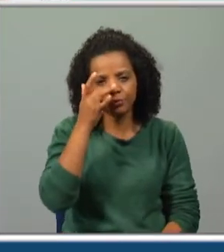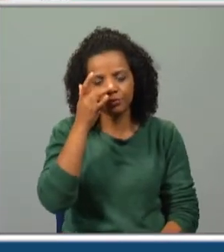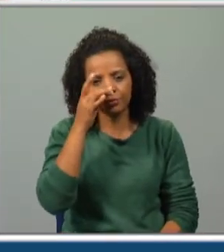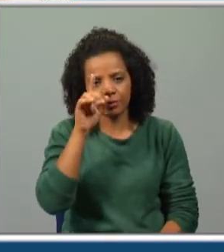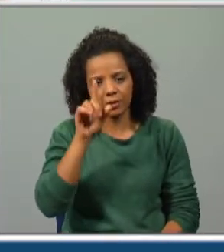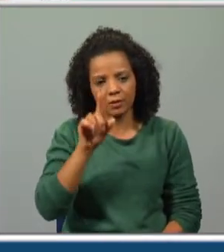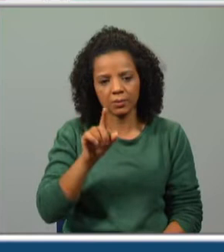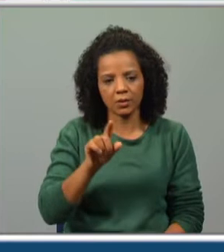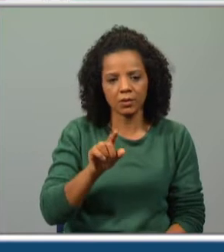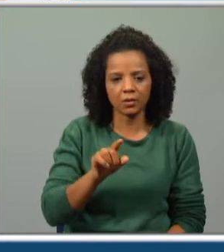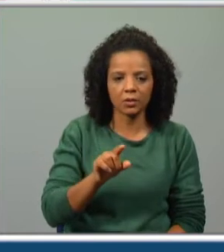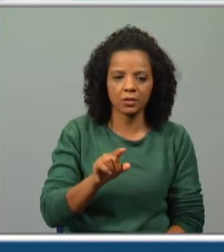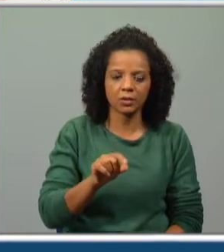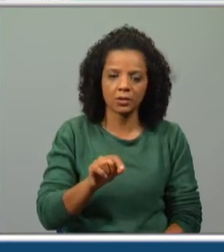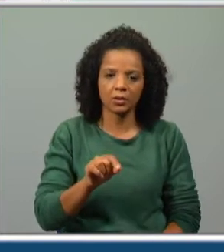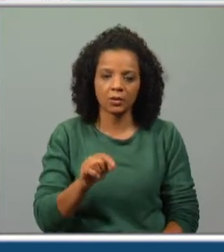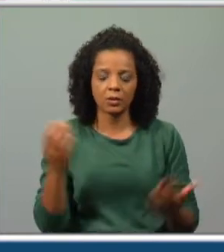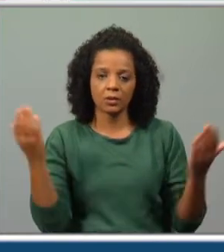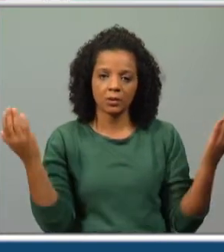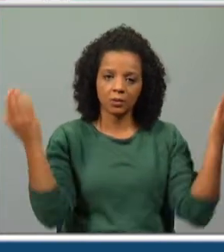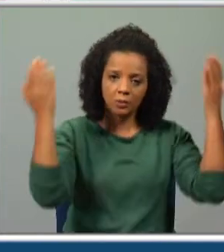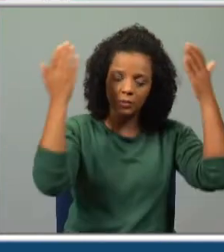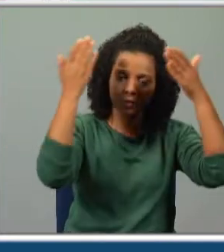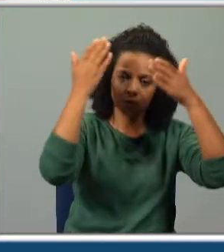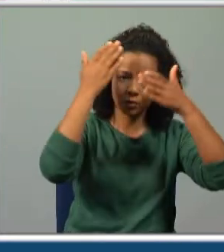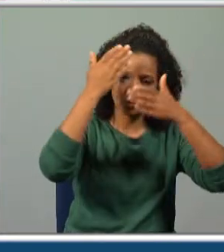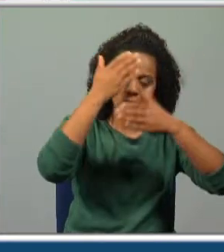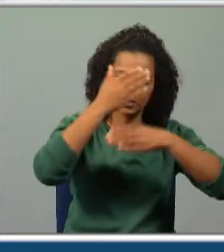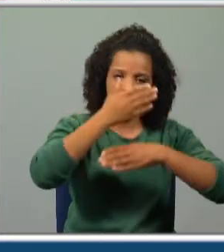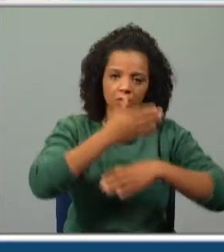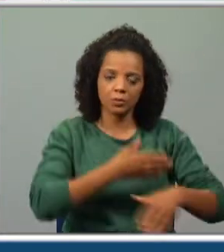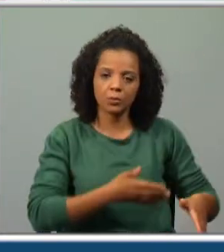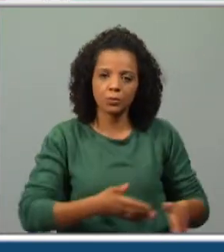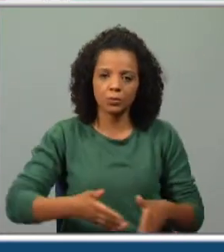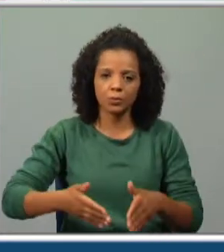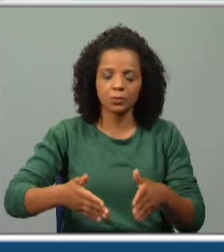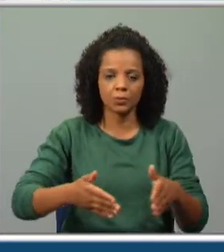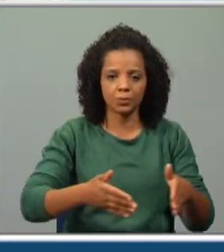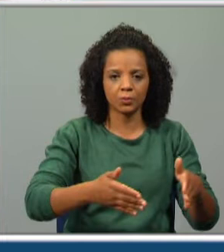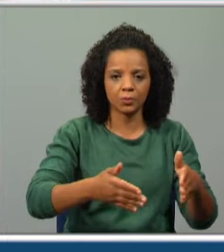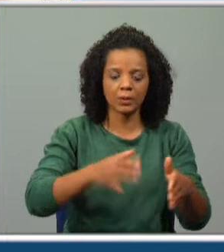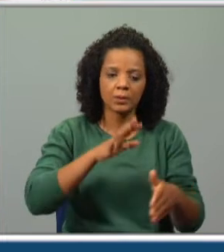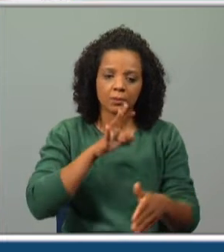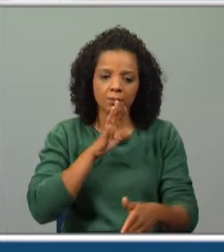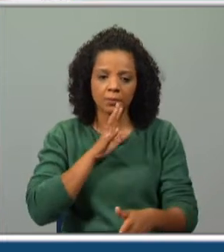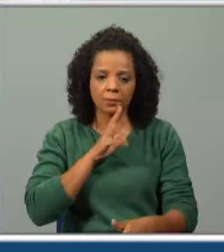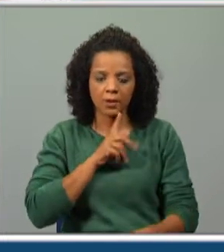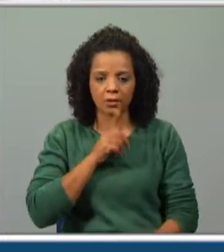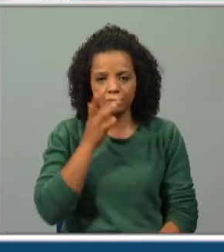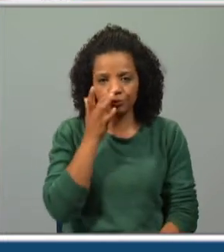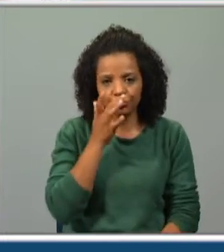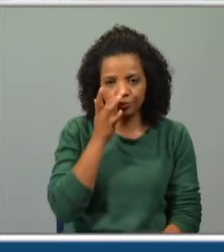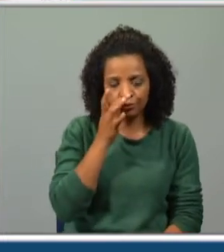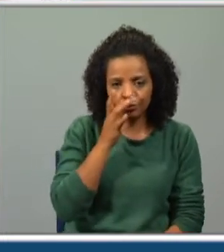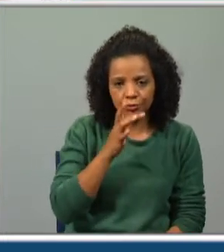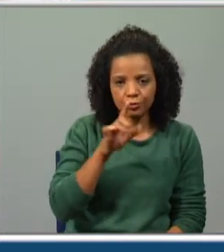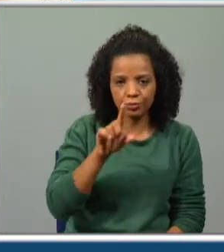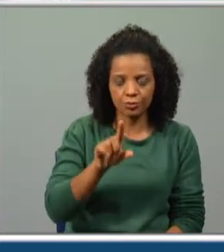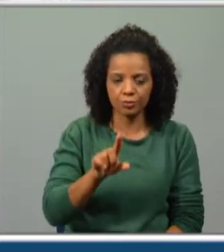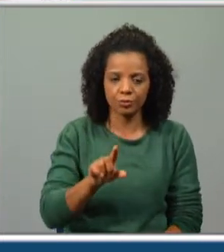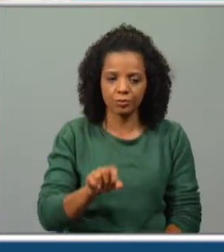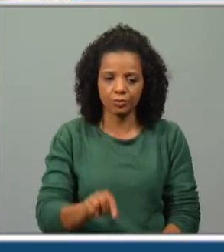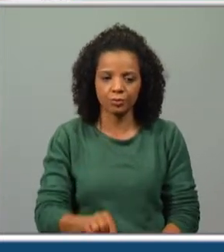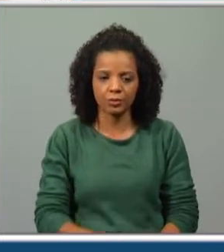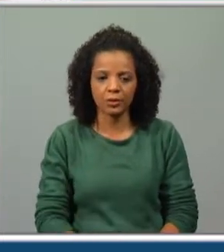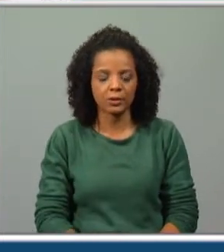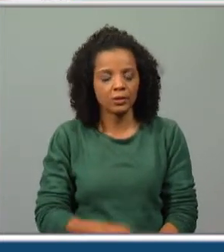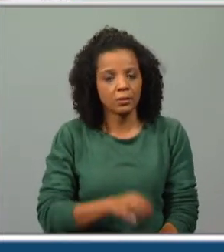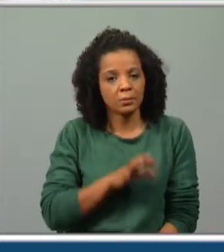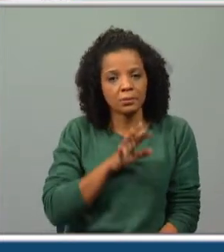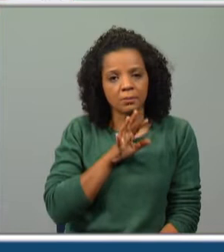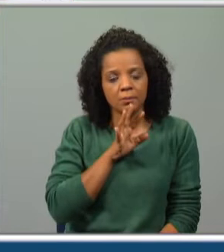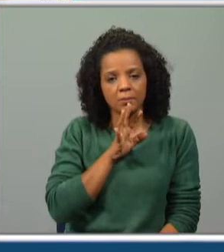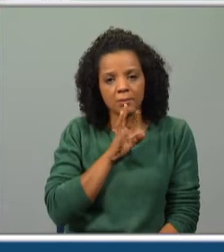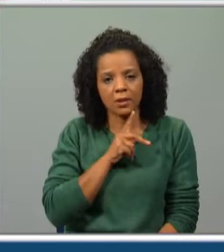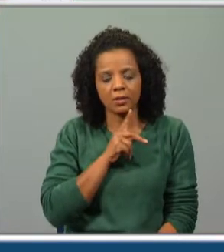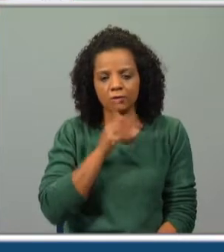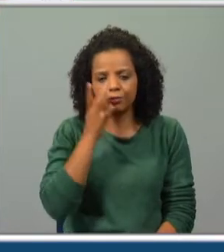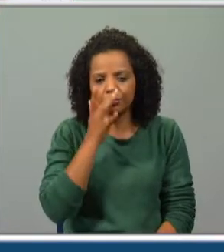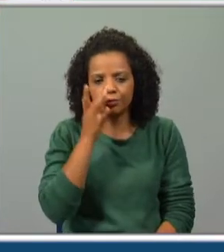pela estrada deste ano passado [Música] 在過去的一年裡[歌曲]